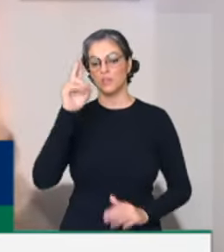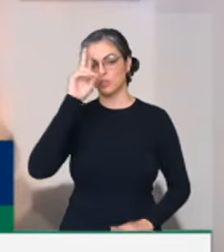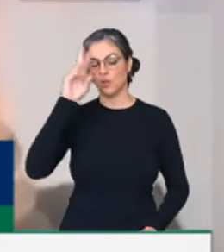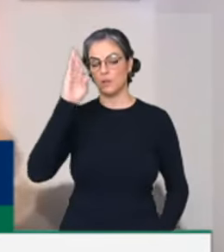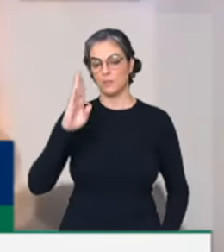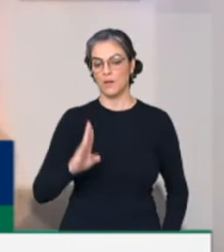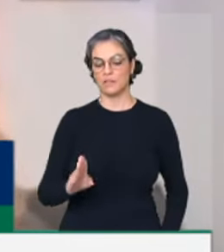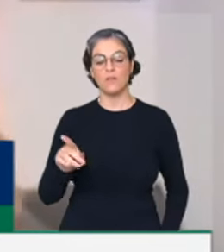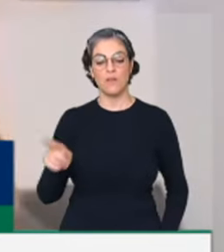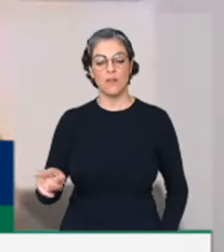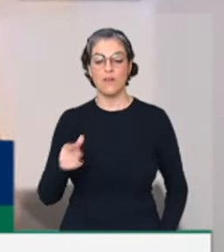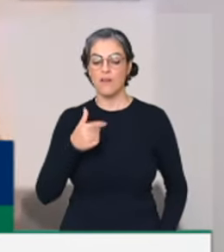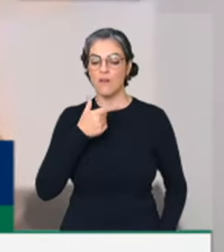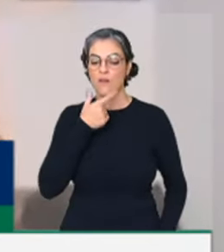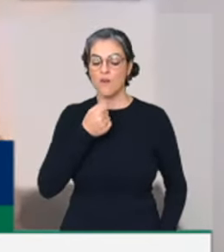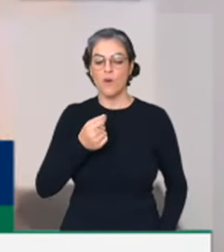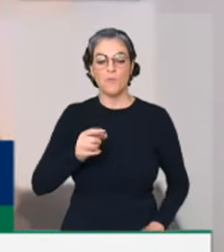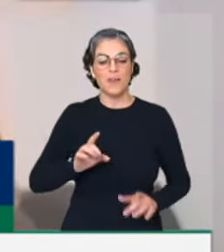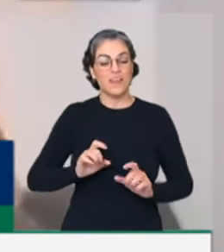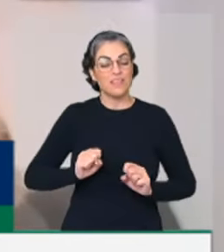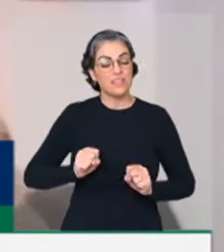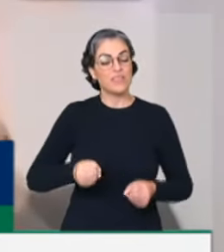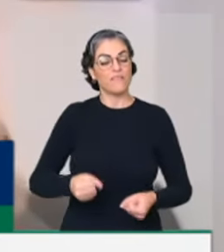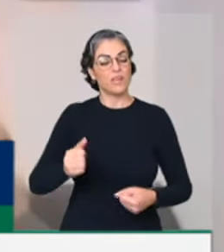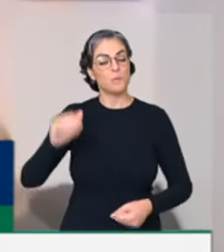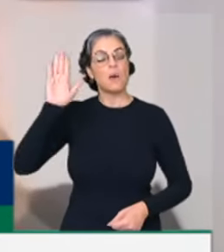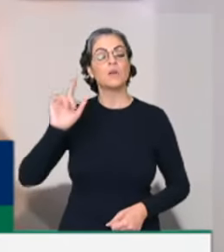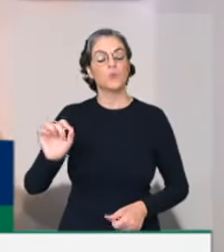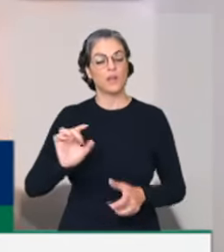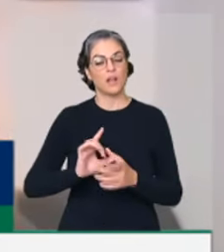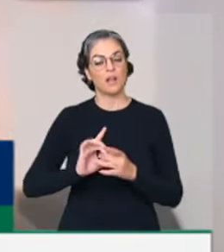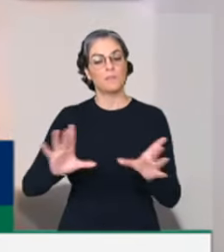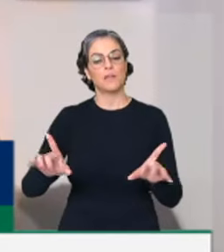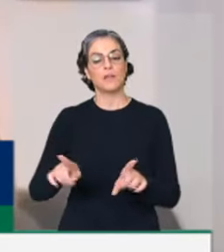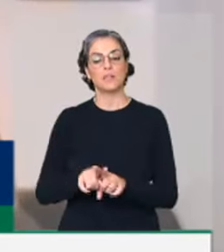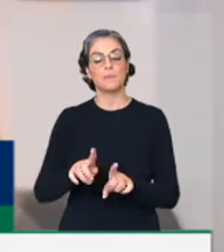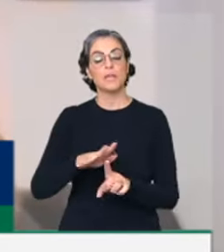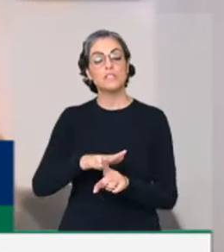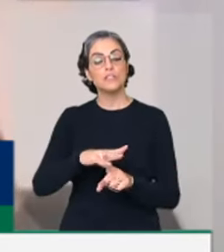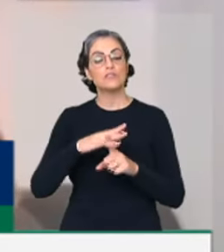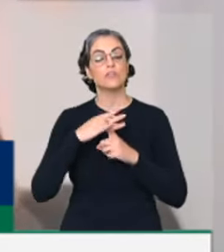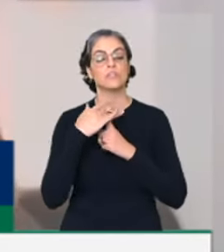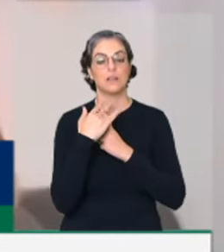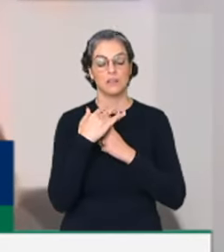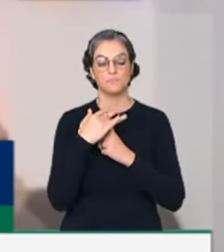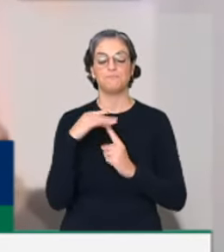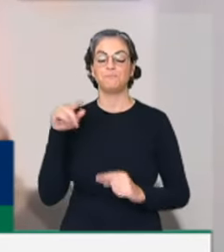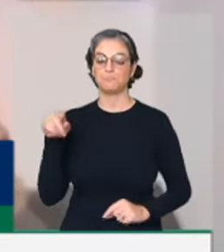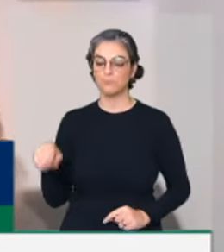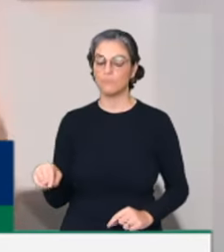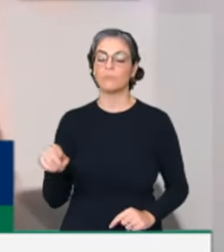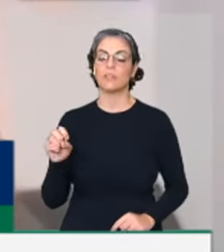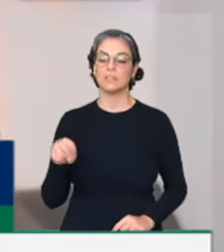DEFENSOR DA LIBERDADE E DO SOCIALISMO, ERNESTO CAMPO UMA REFERÊNCIA INTER INTERNACIONAL. QUEM CONHECIA AROLDO LIMA E QUEM CONHECEU